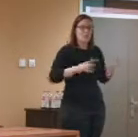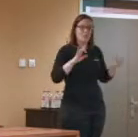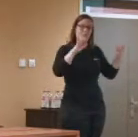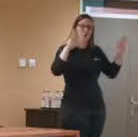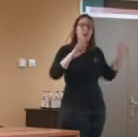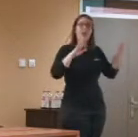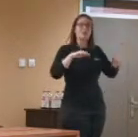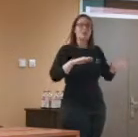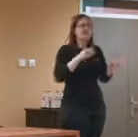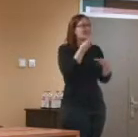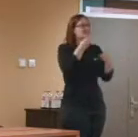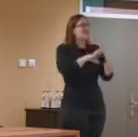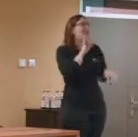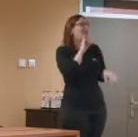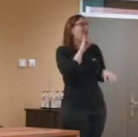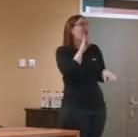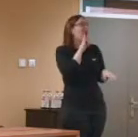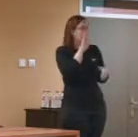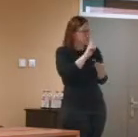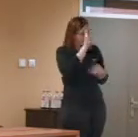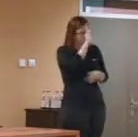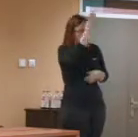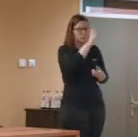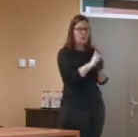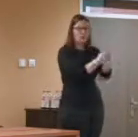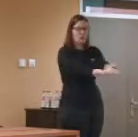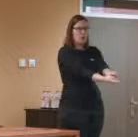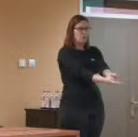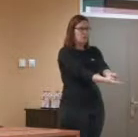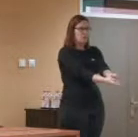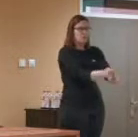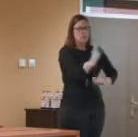Es que, es demoledor. Y después, el tema de